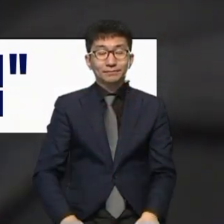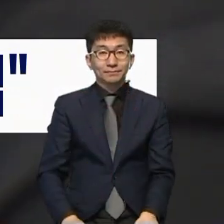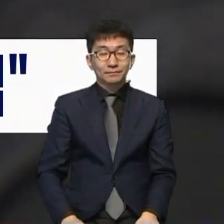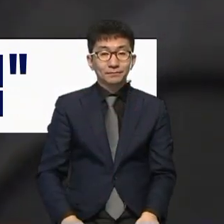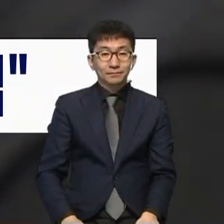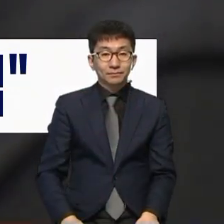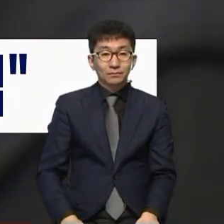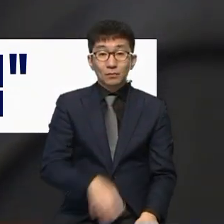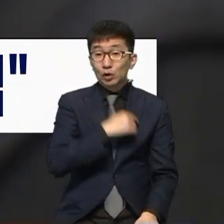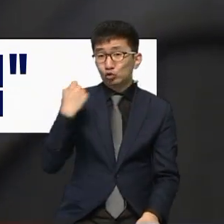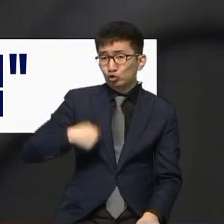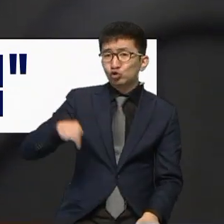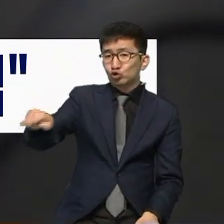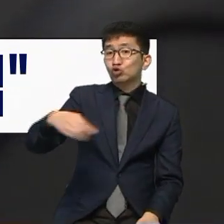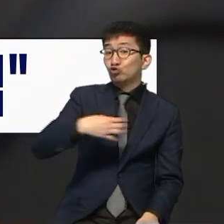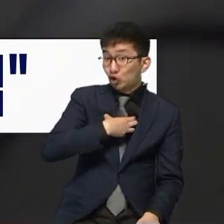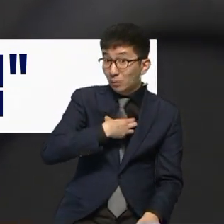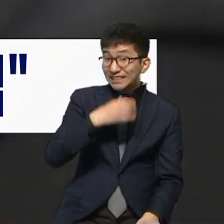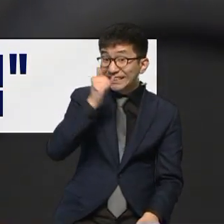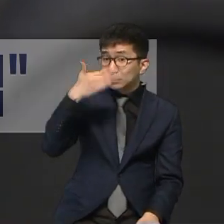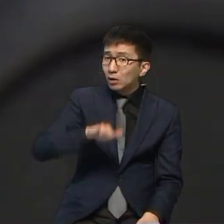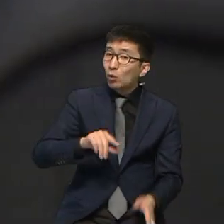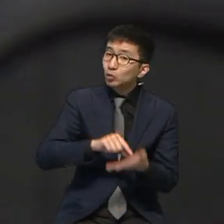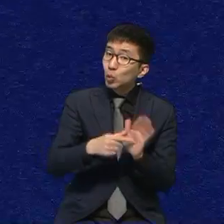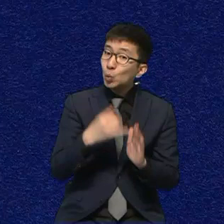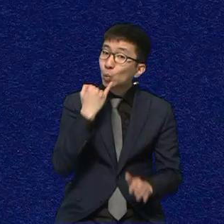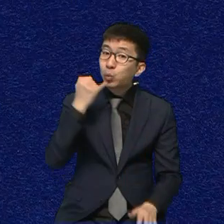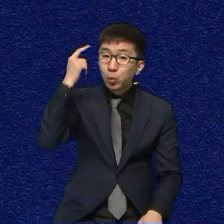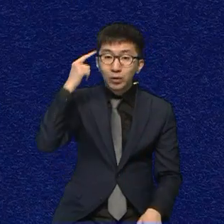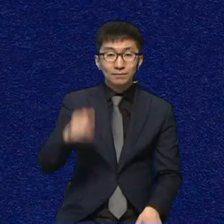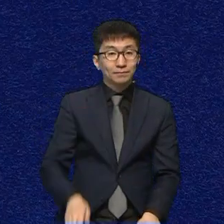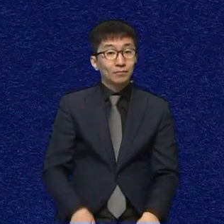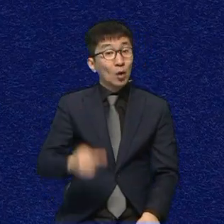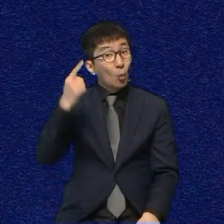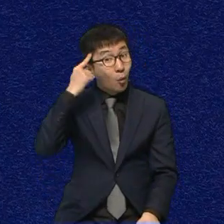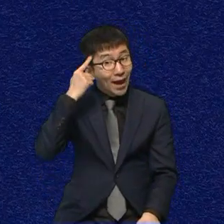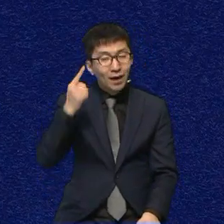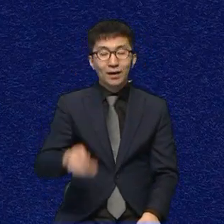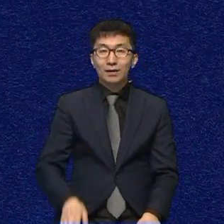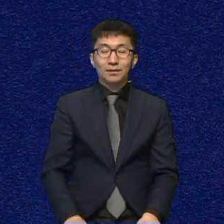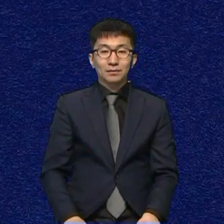중국 변수도 낙관적으로 전망했습니다. 최근 국제연구팀은 중국 베이징과 쓰촨